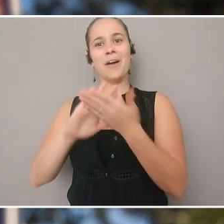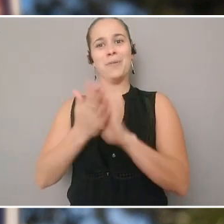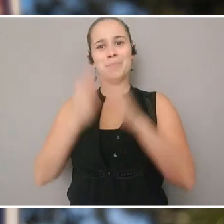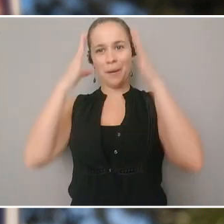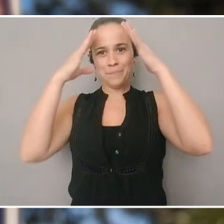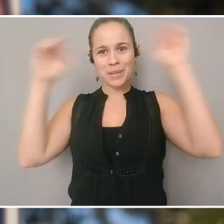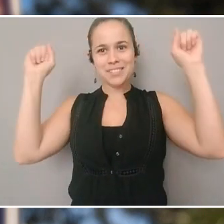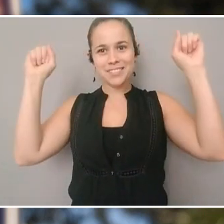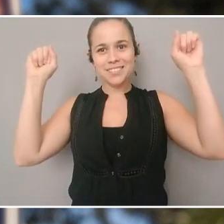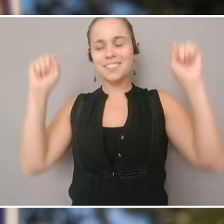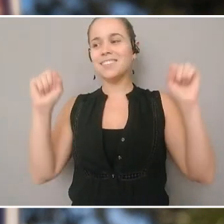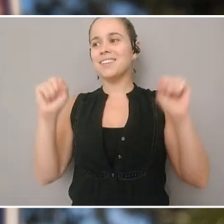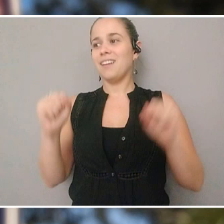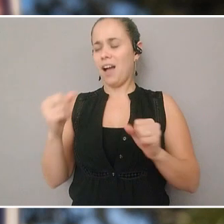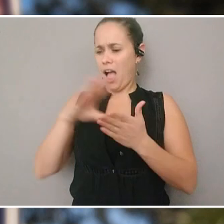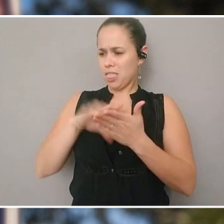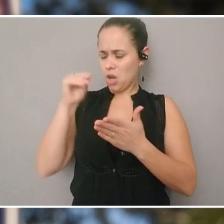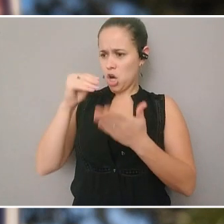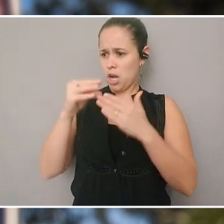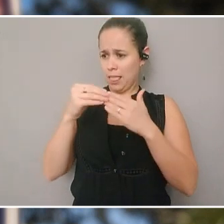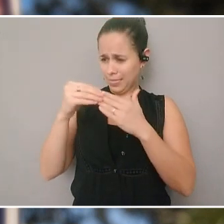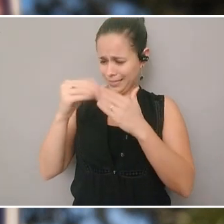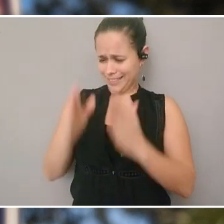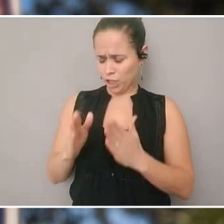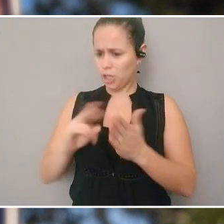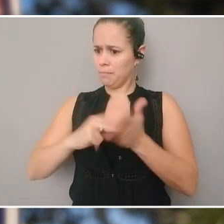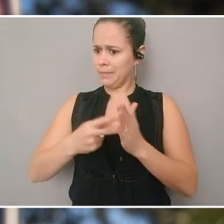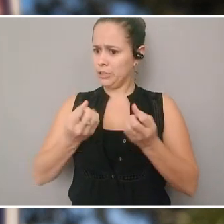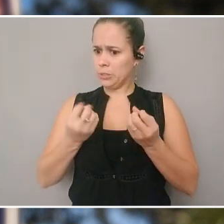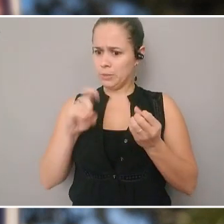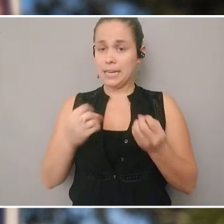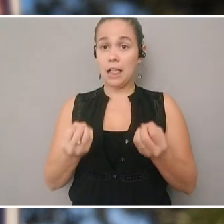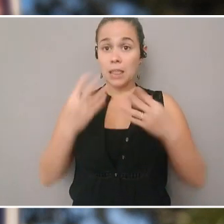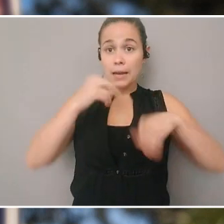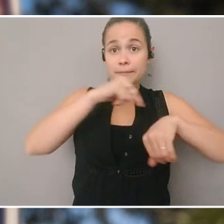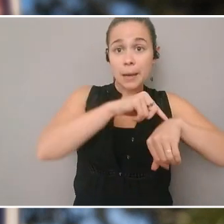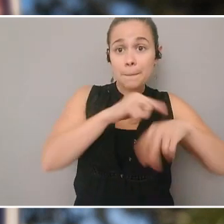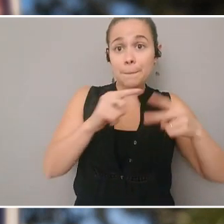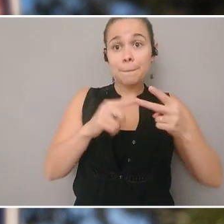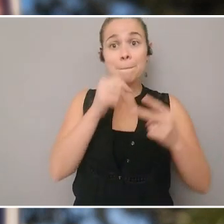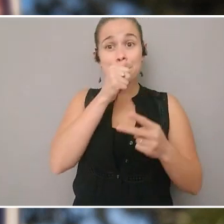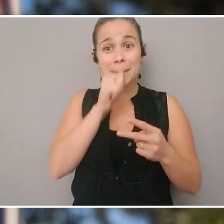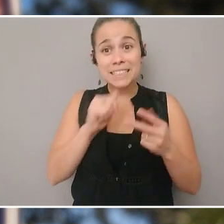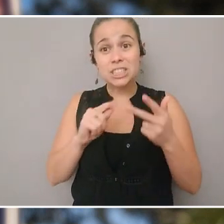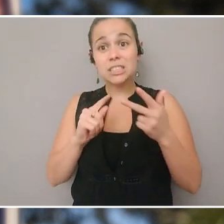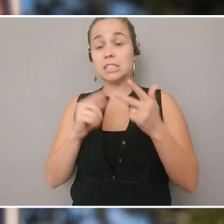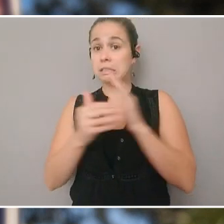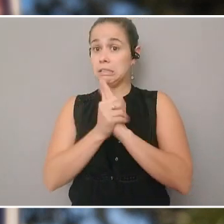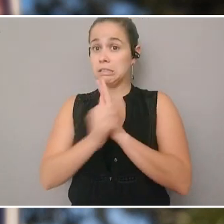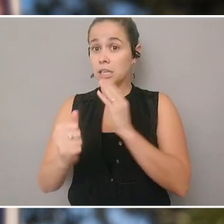ser un líder lleva mucho tiempo,